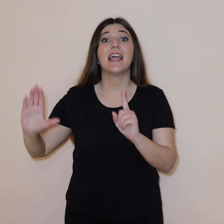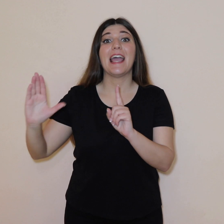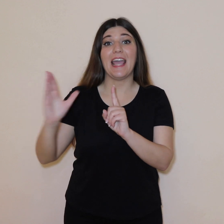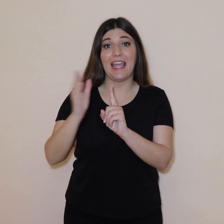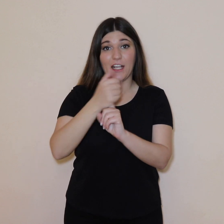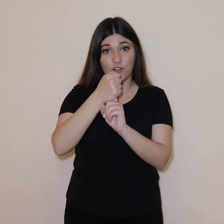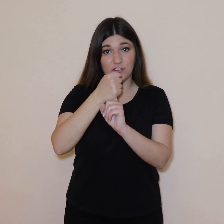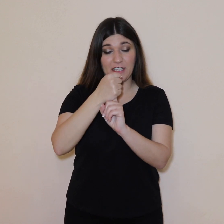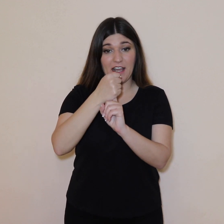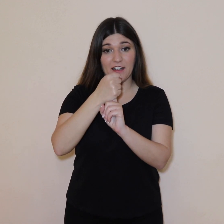Encontrar